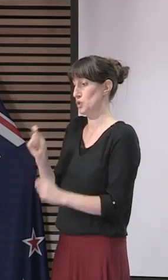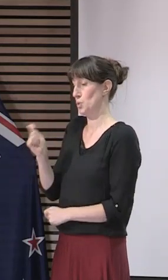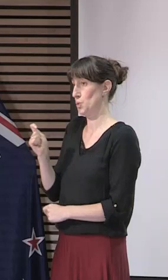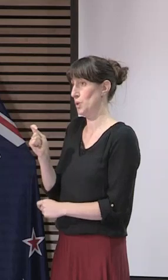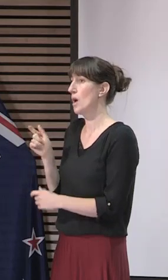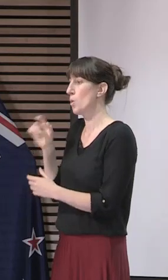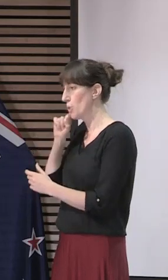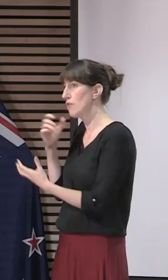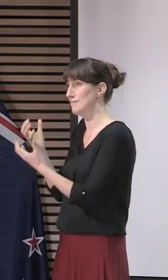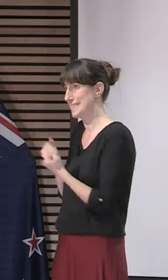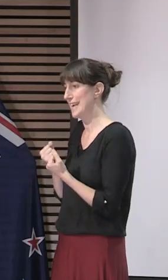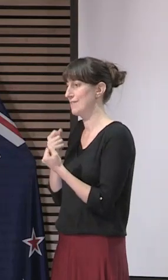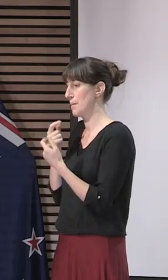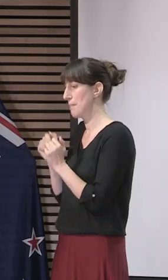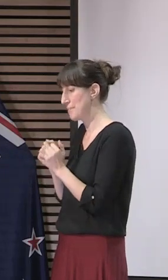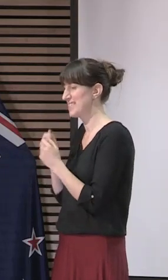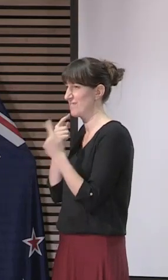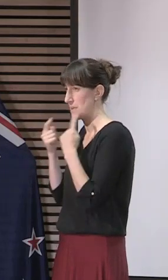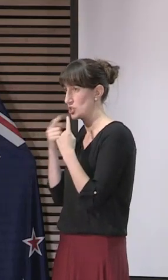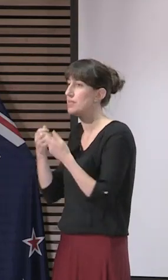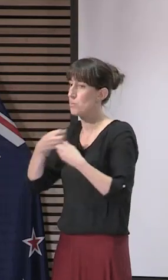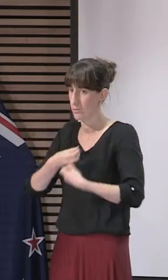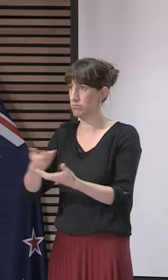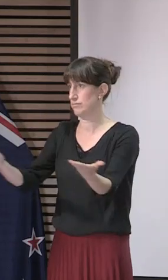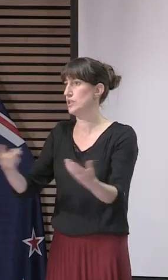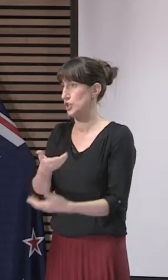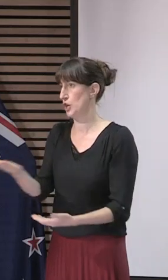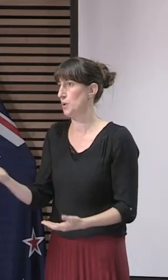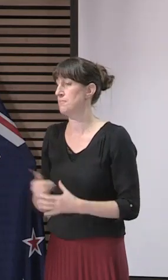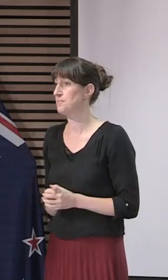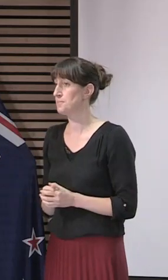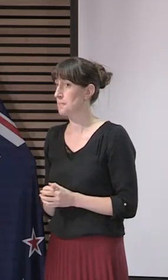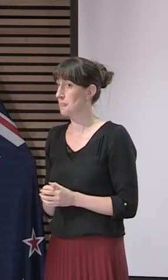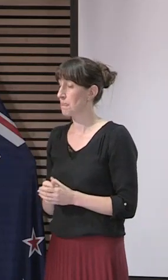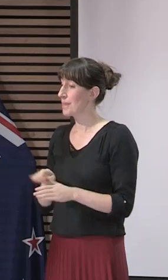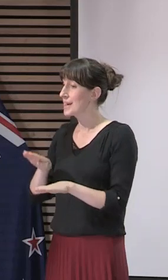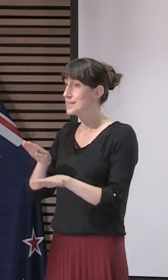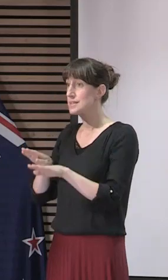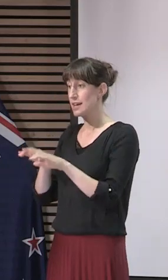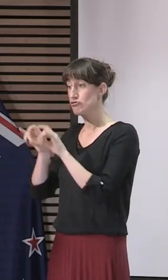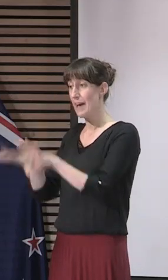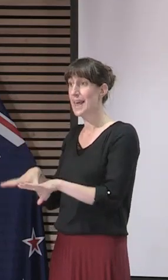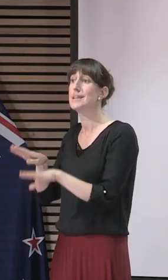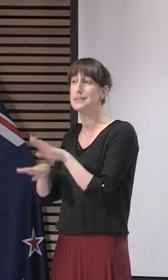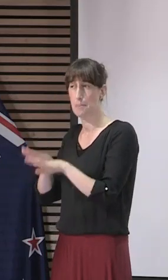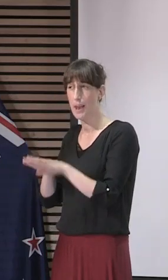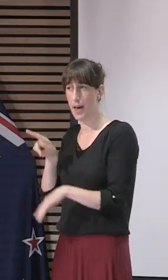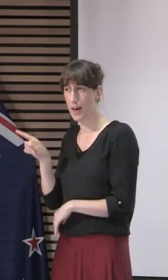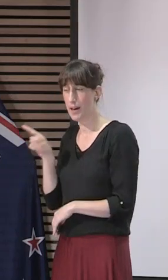whakatau i tena. Na mo runga i nga tikanga, i tautokohia e